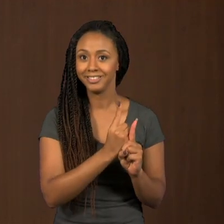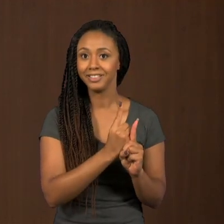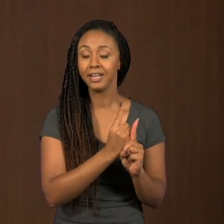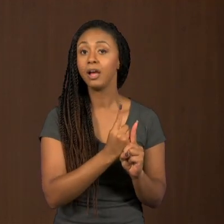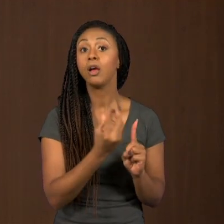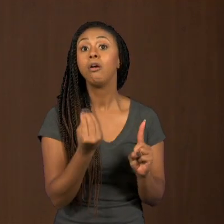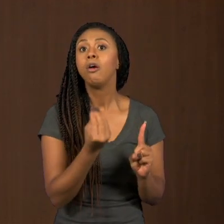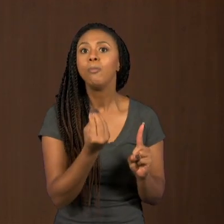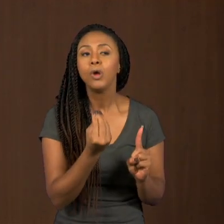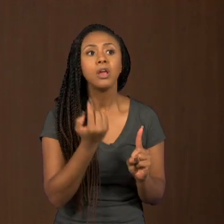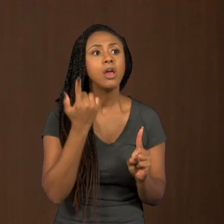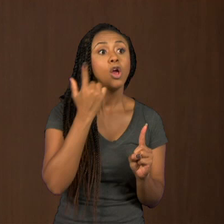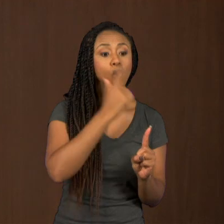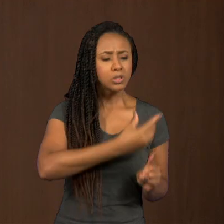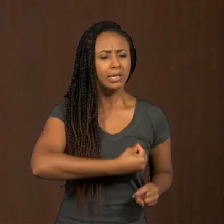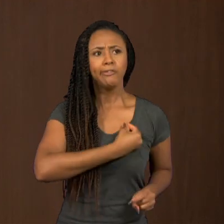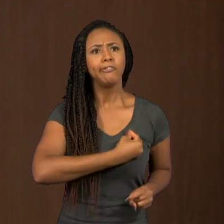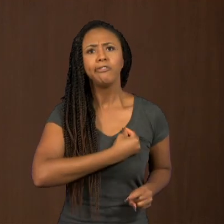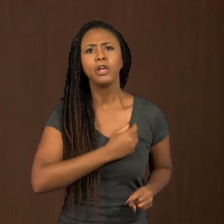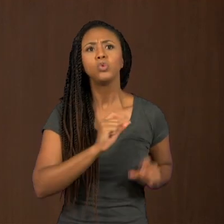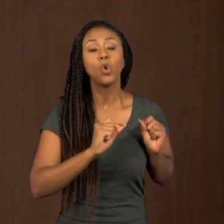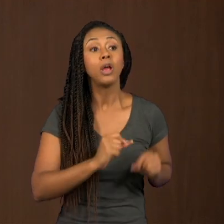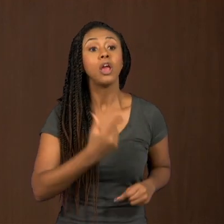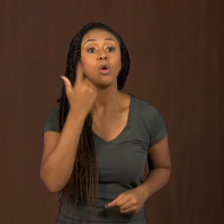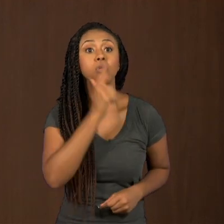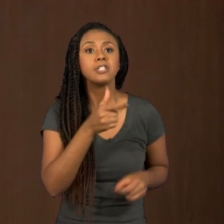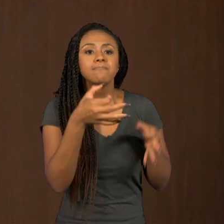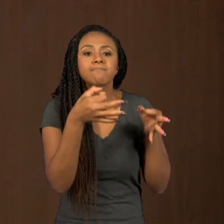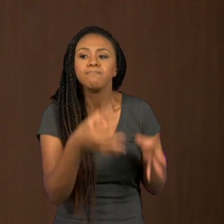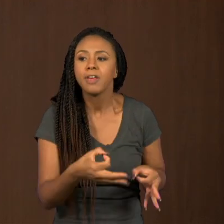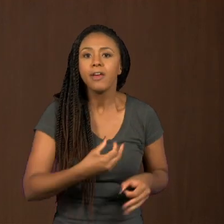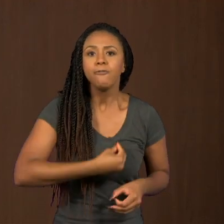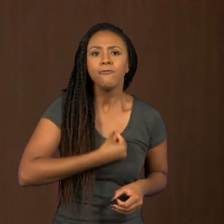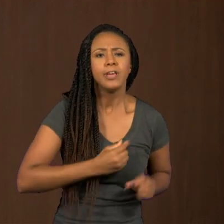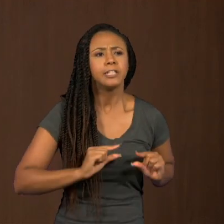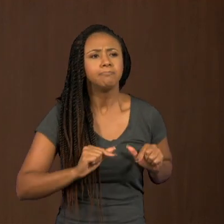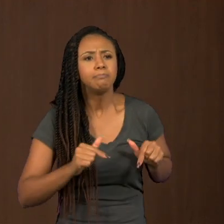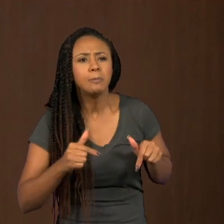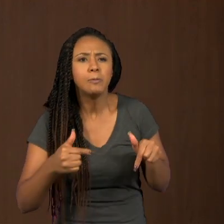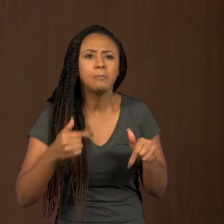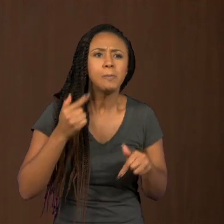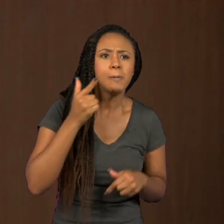DIGNAS DE VIDA, ELE PRETENDE ENCONTRAR TRABALHO,